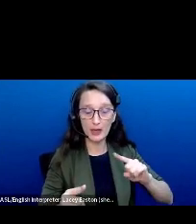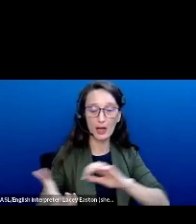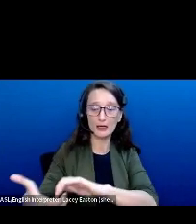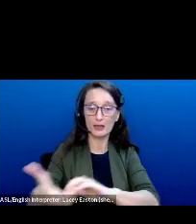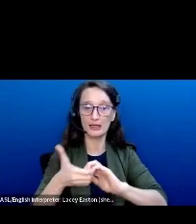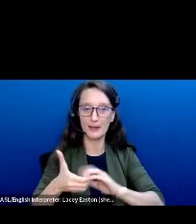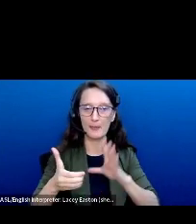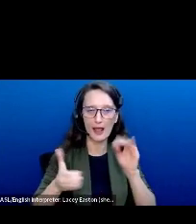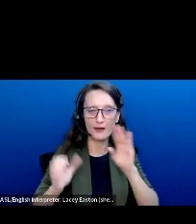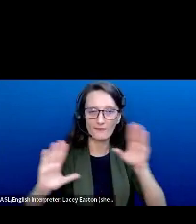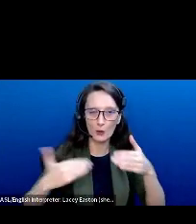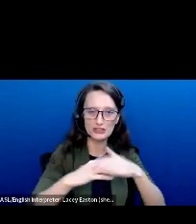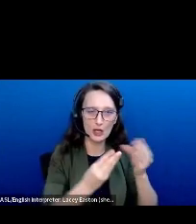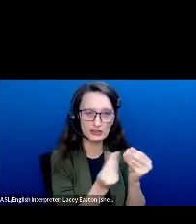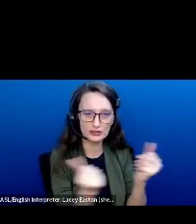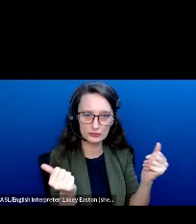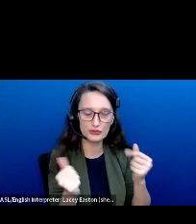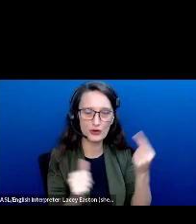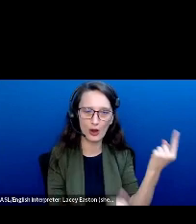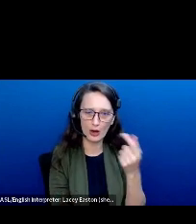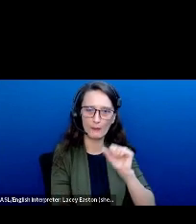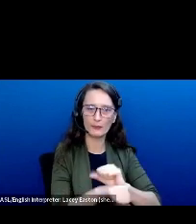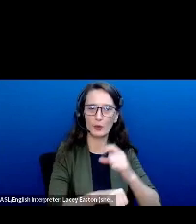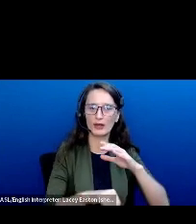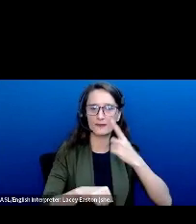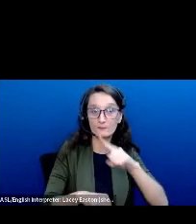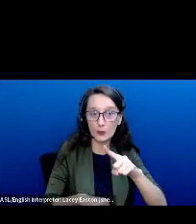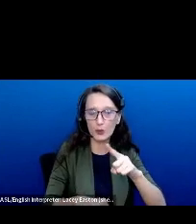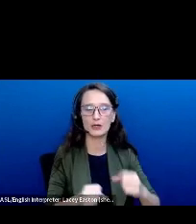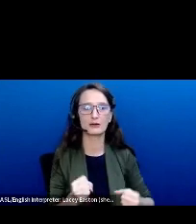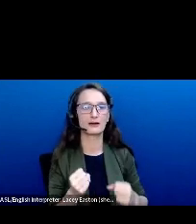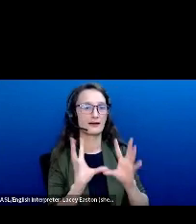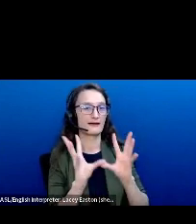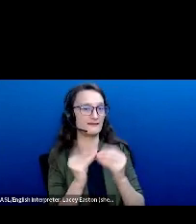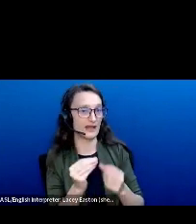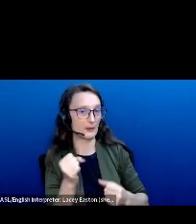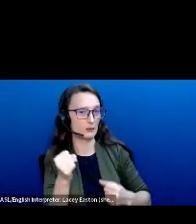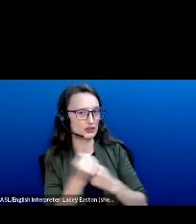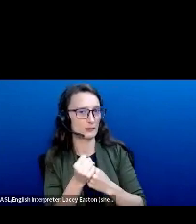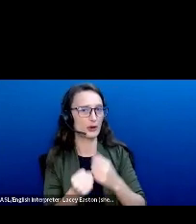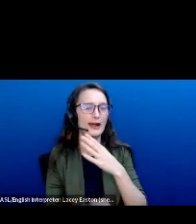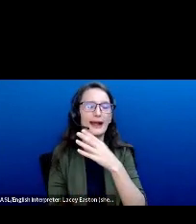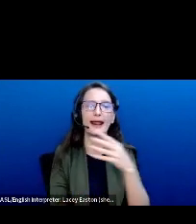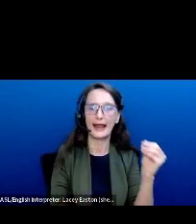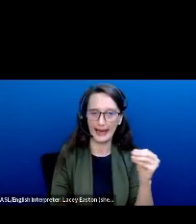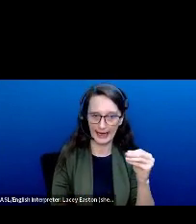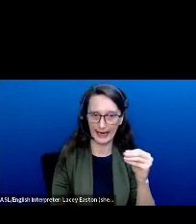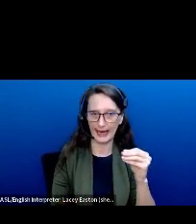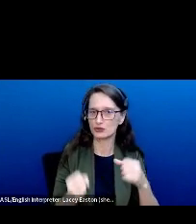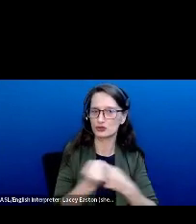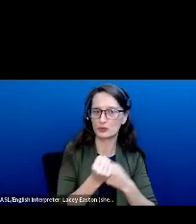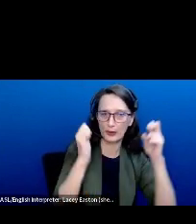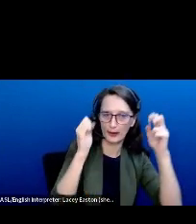Siempre trabajando para apoyar tanto a las familias como a los educadores de manera oportuna. y de manera respetuosa,